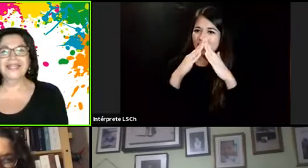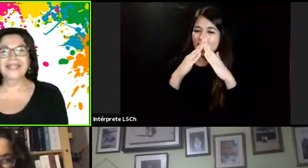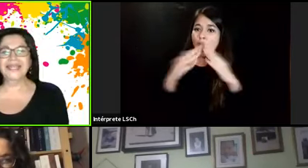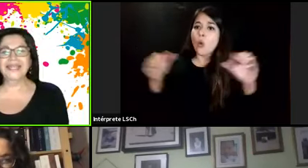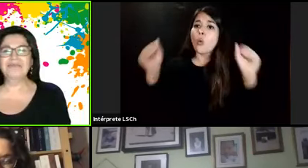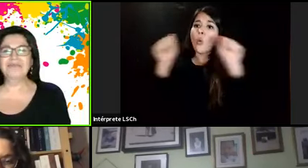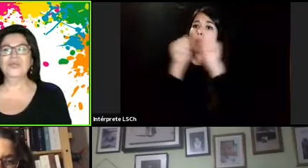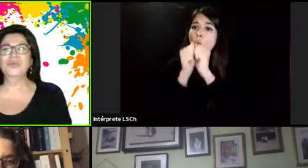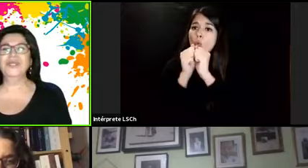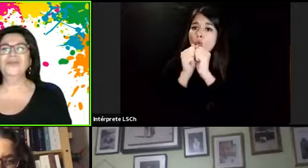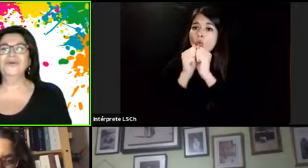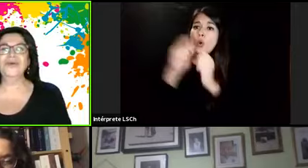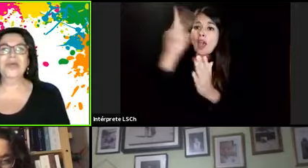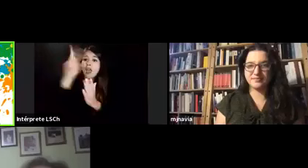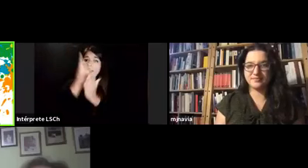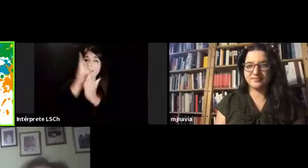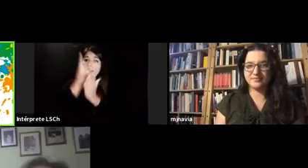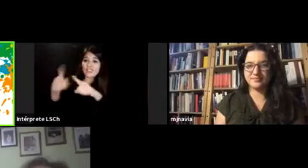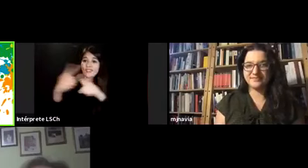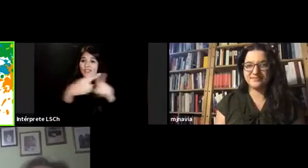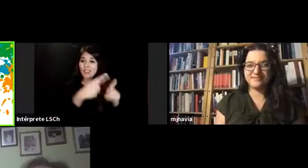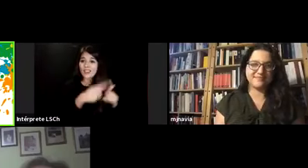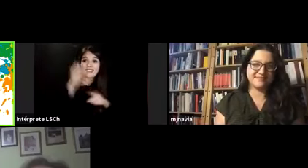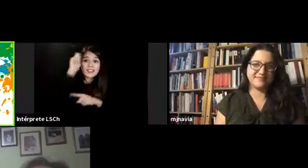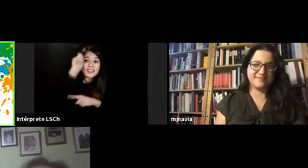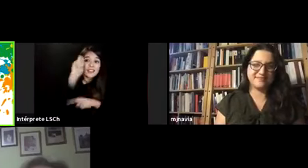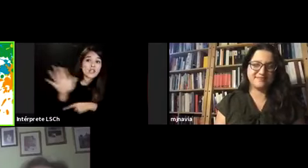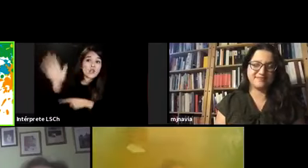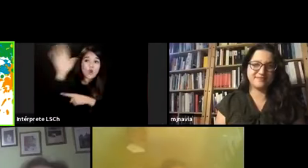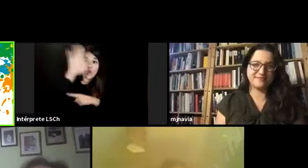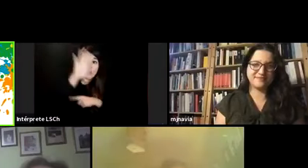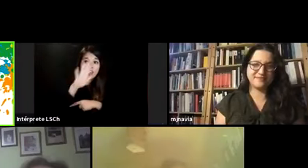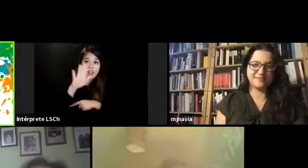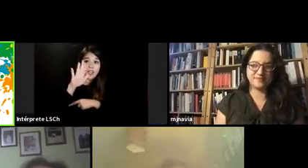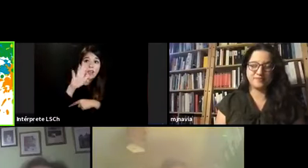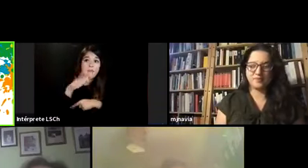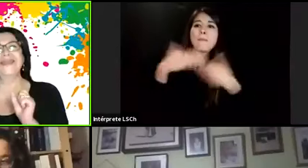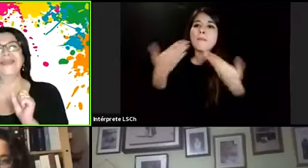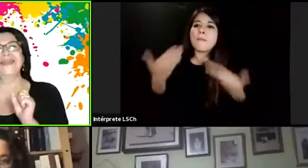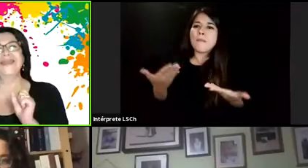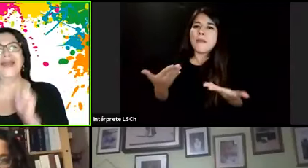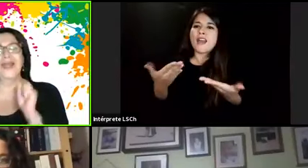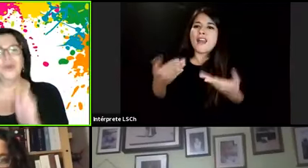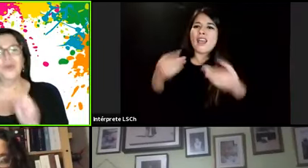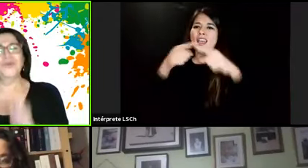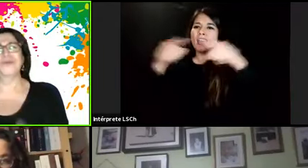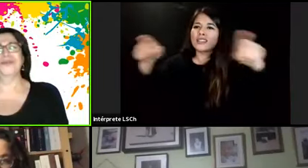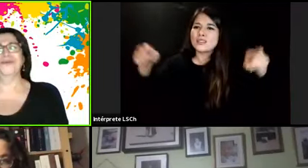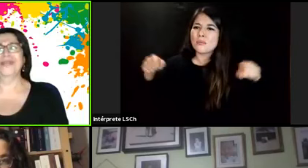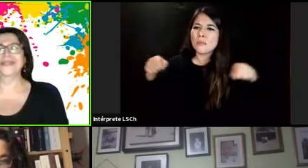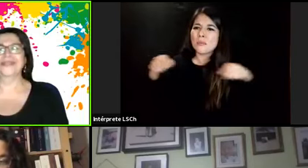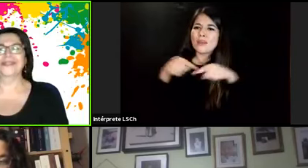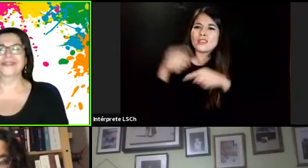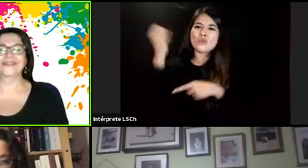hemos reunido para abrir con ustedes una pequeña ventana, a algún objeto de